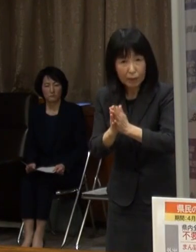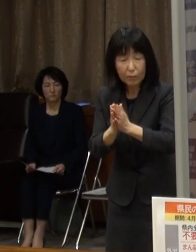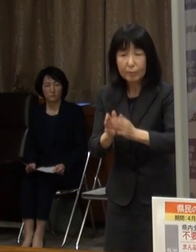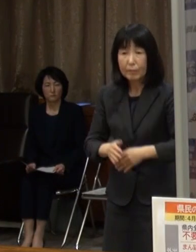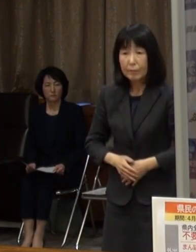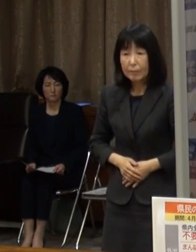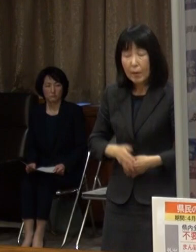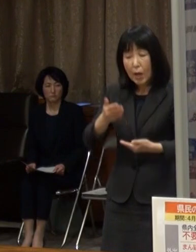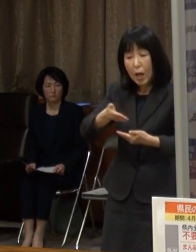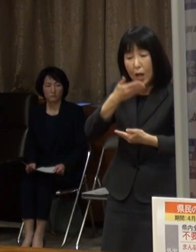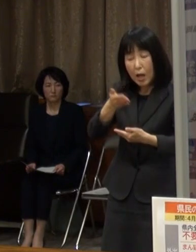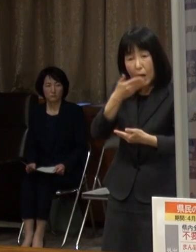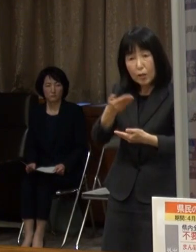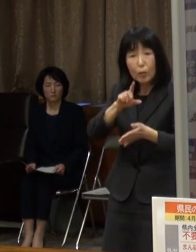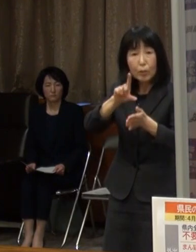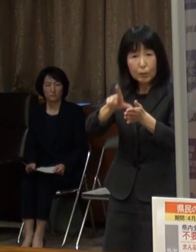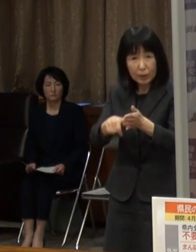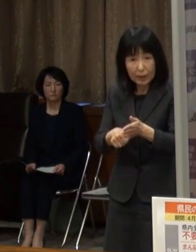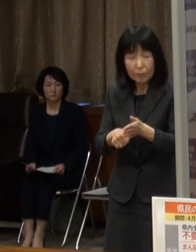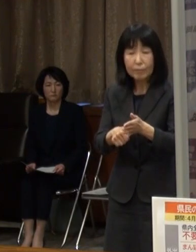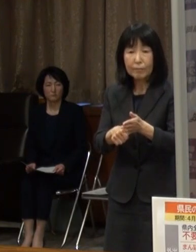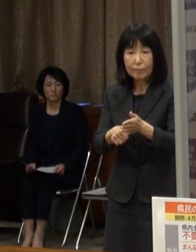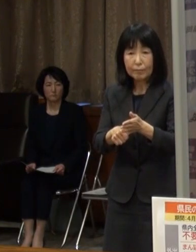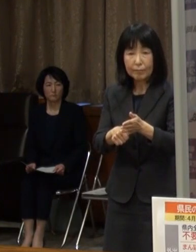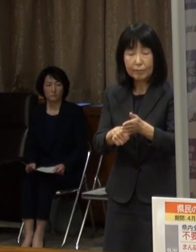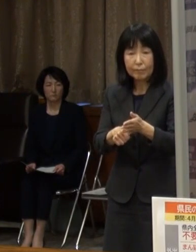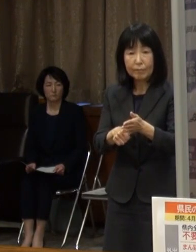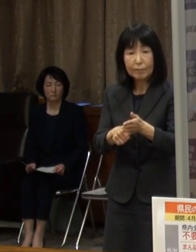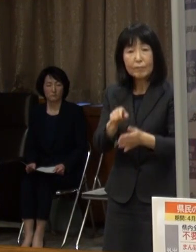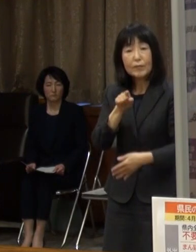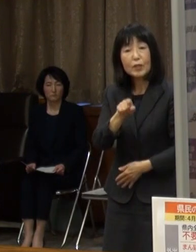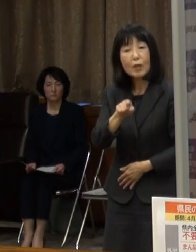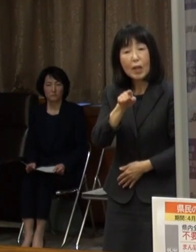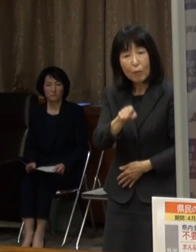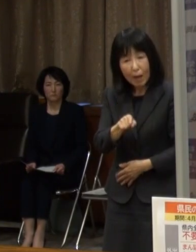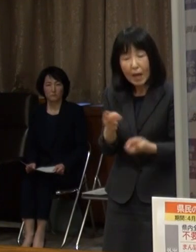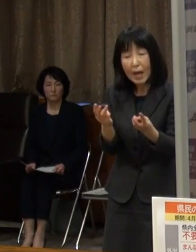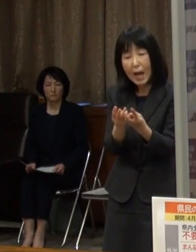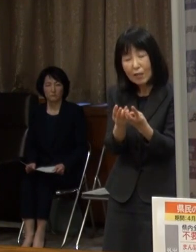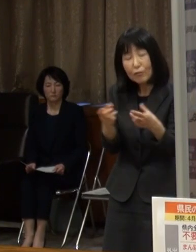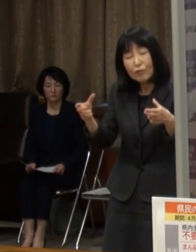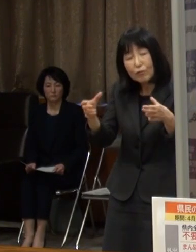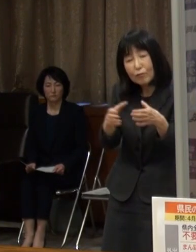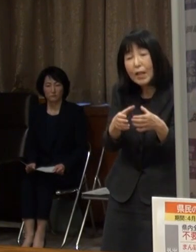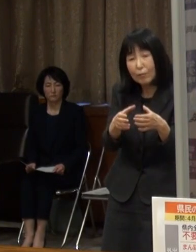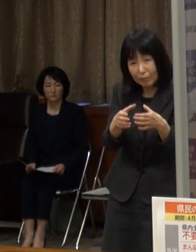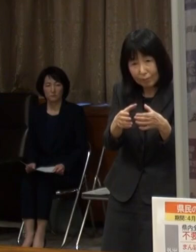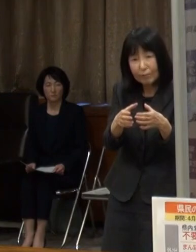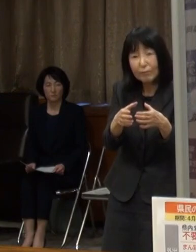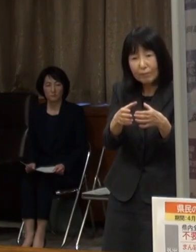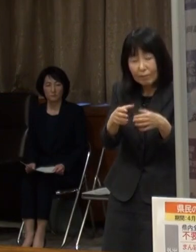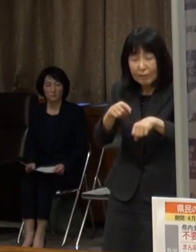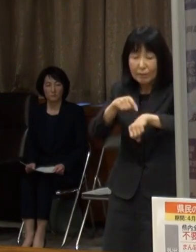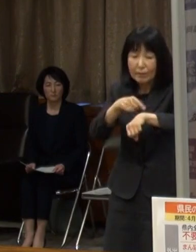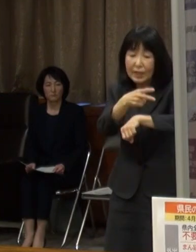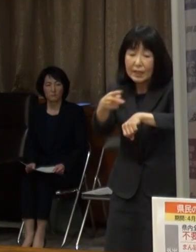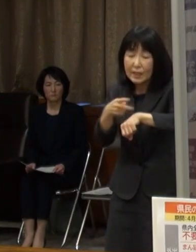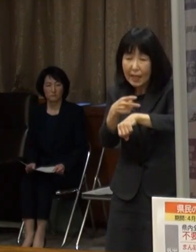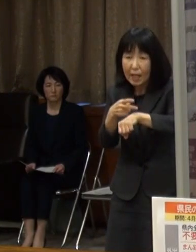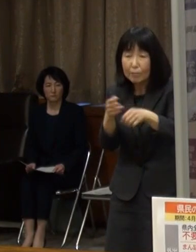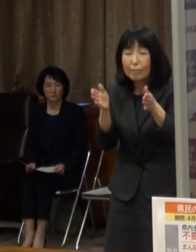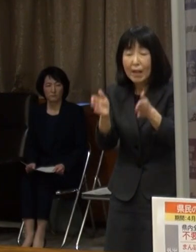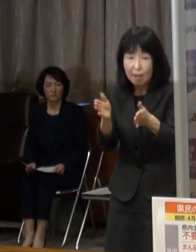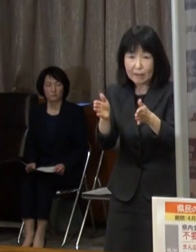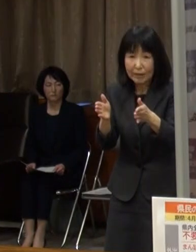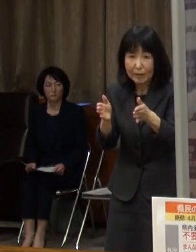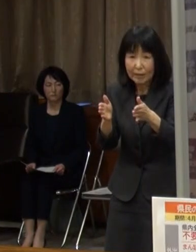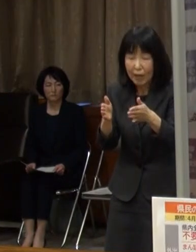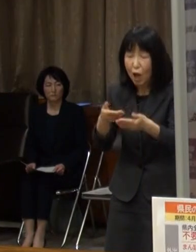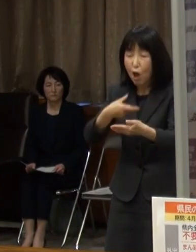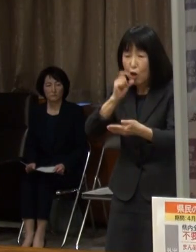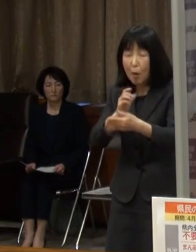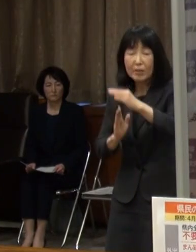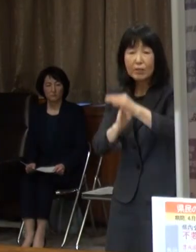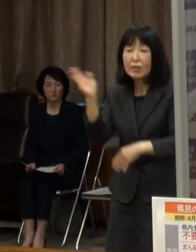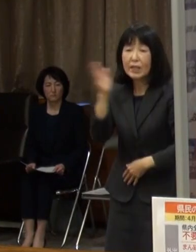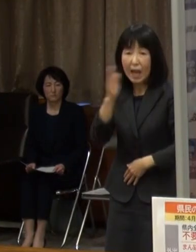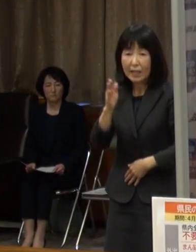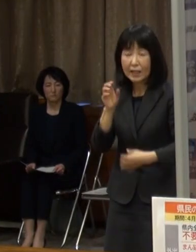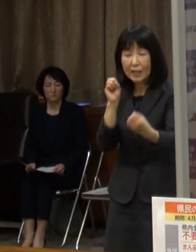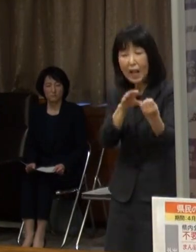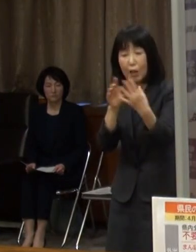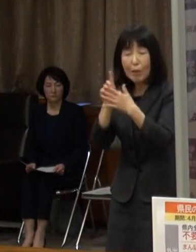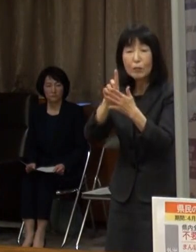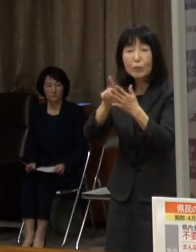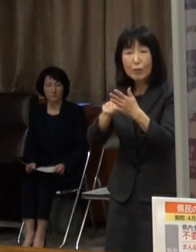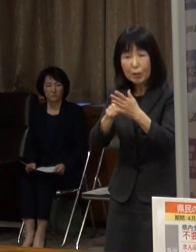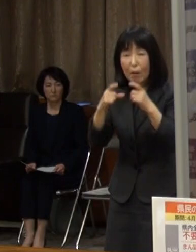飲食の場面ですが 少人数 ２時間以内 深酒をせず 会話の際はマスクを着けて大声を出さないでください